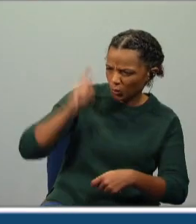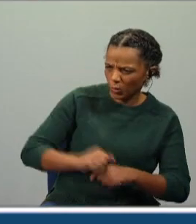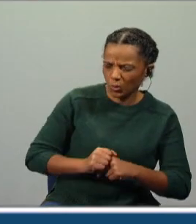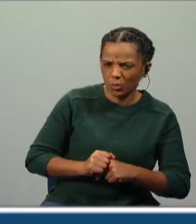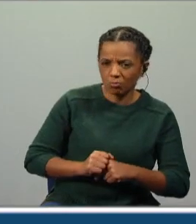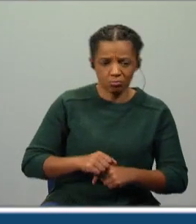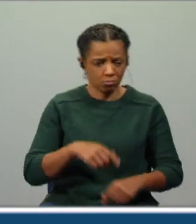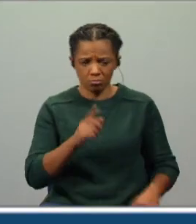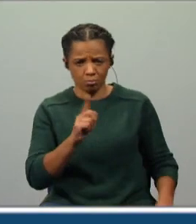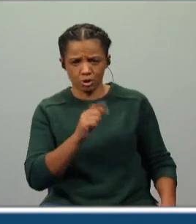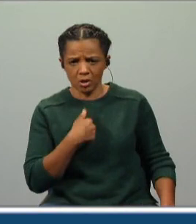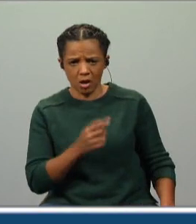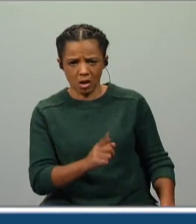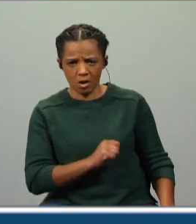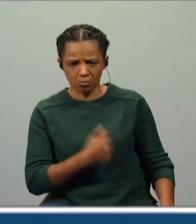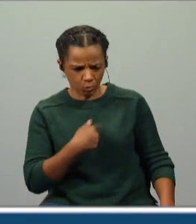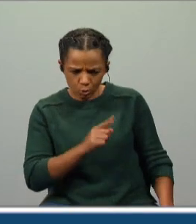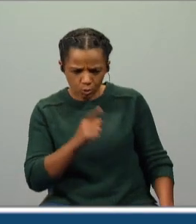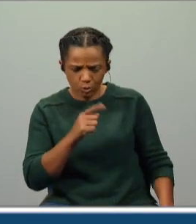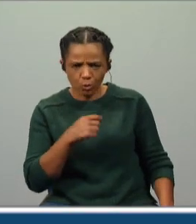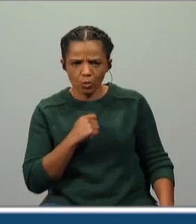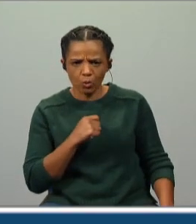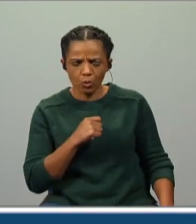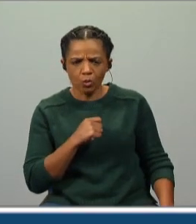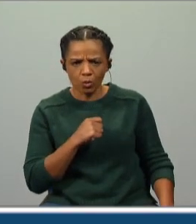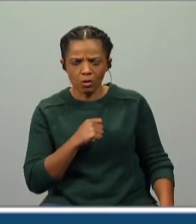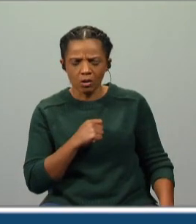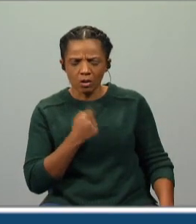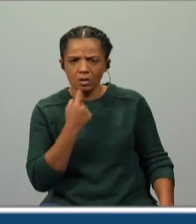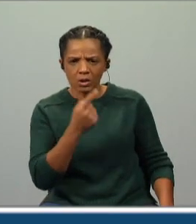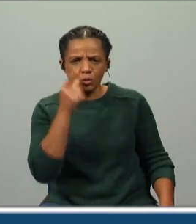Pois não, Não sou. Respondeu prontamente o pai natal,